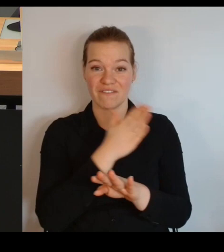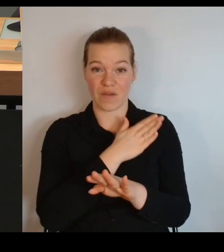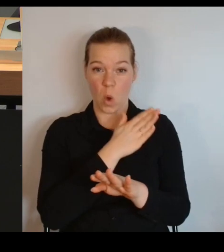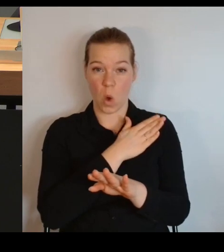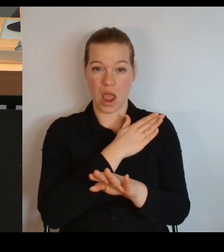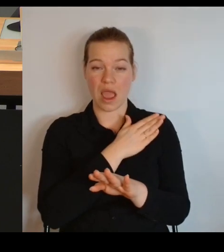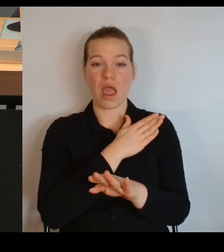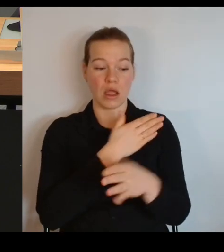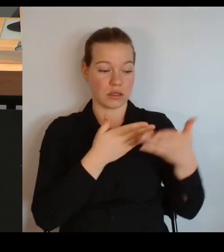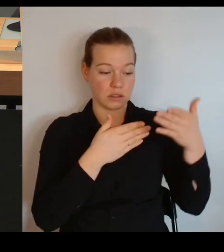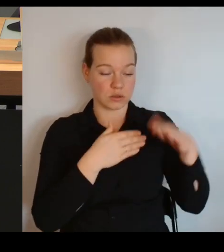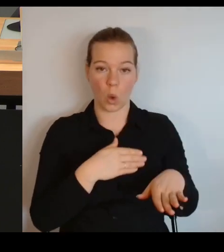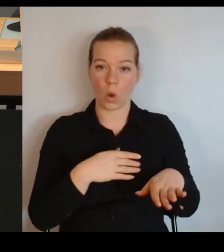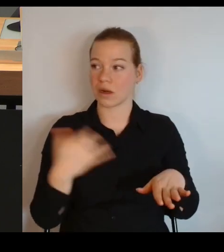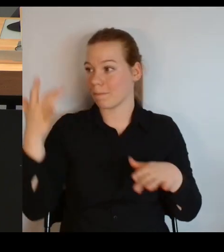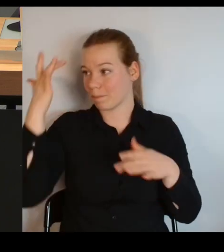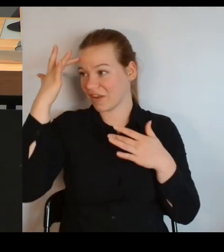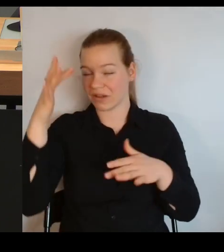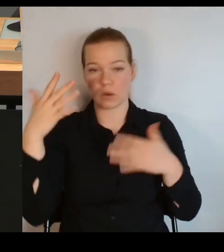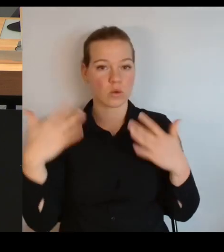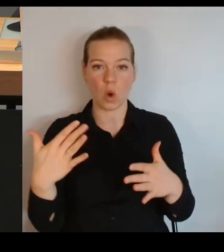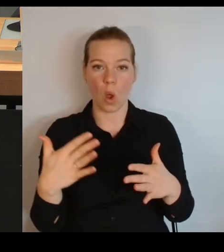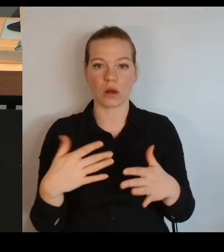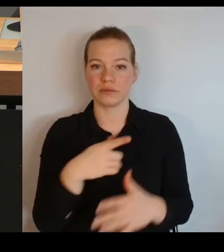Aus Verantwortung gegenüber Ihren Patienten gehen die Pflegebetriebe